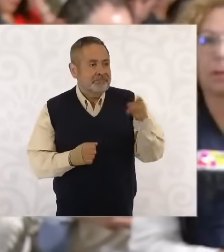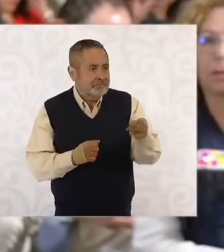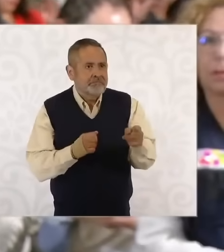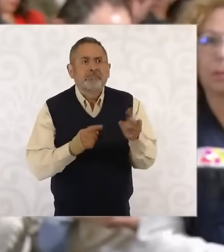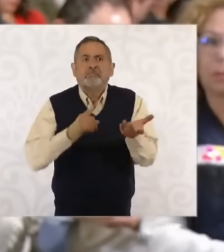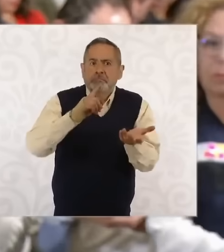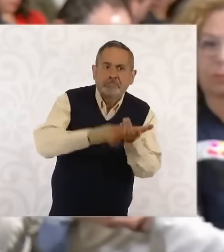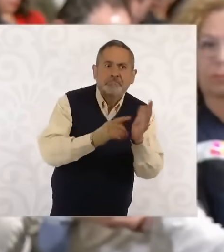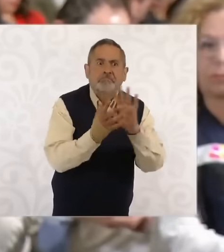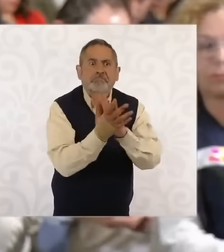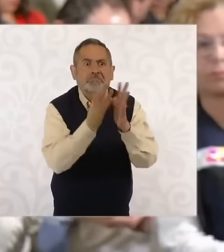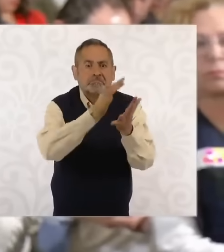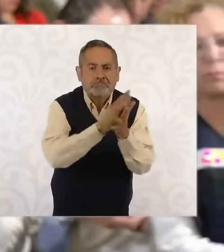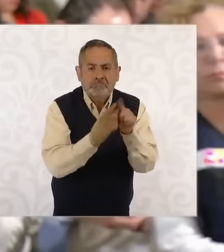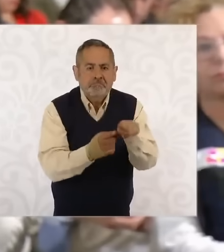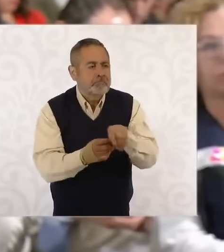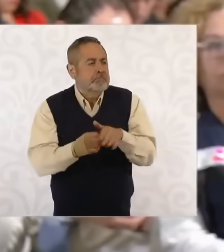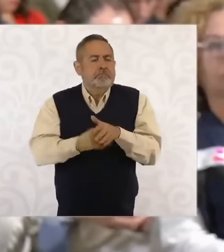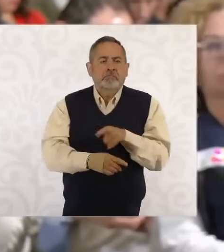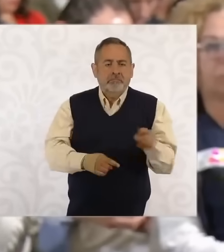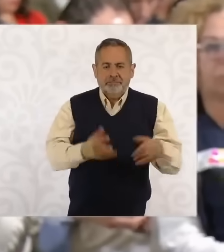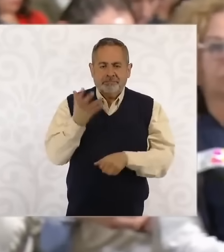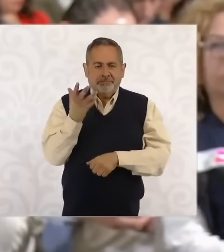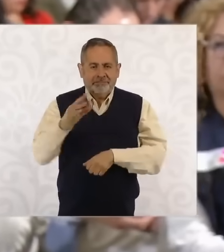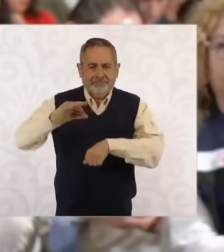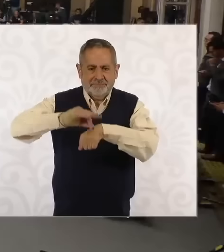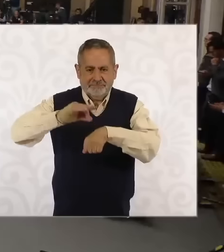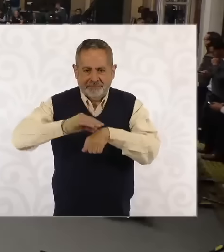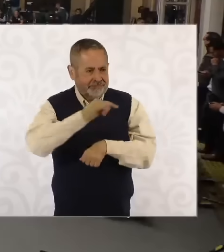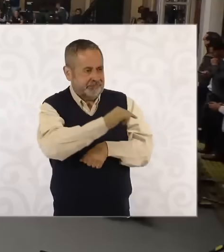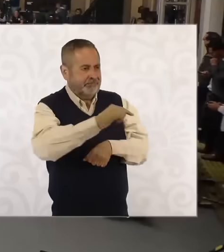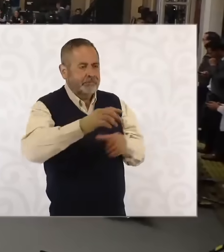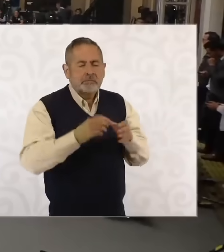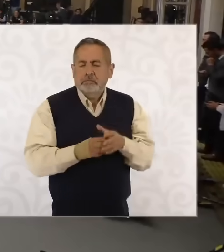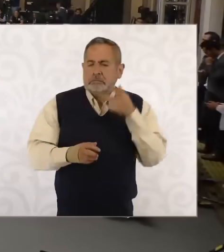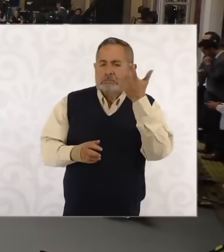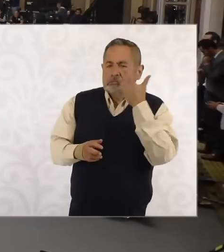a estas eh pues 10 eh farmacéuticos o más bien eh 10 coyotes porque eran en realidad